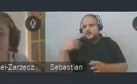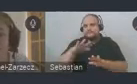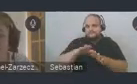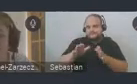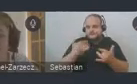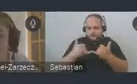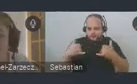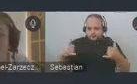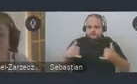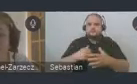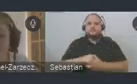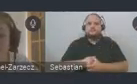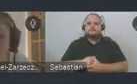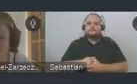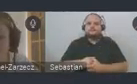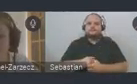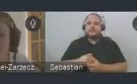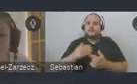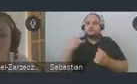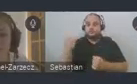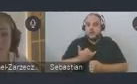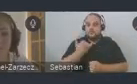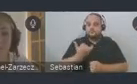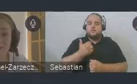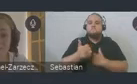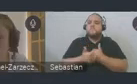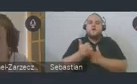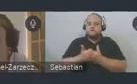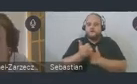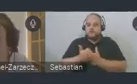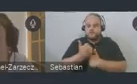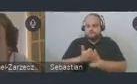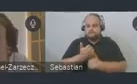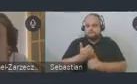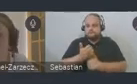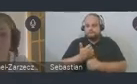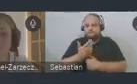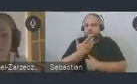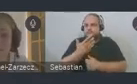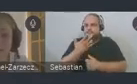przede wszystkim bardzo często powodem wykluczenia cyfrowego